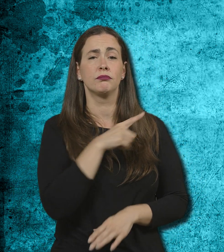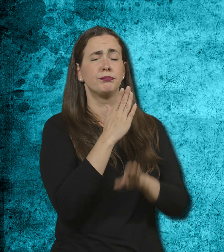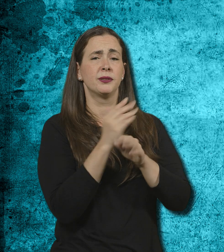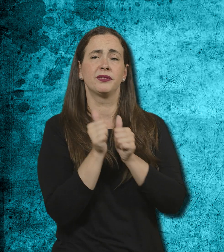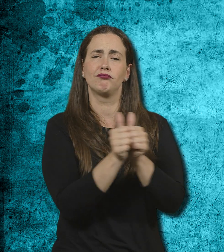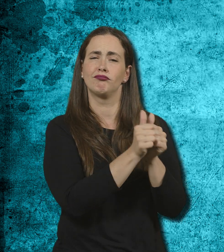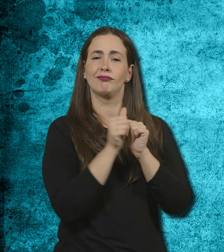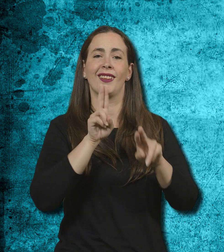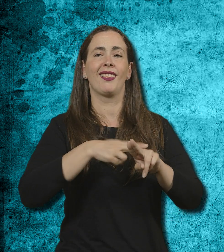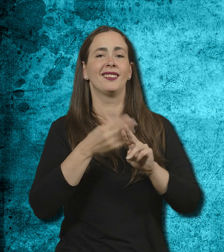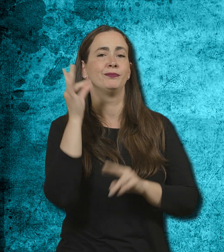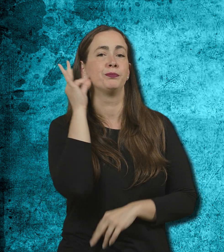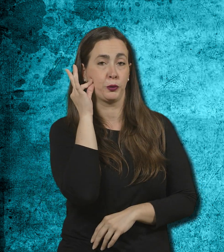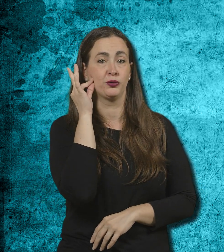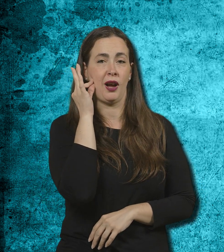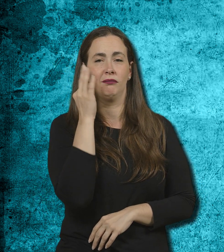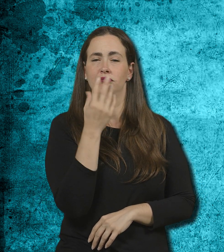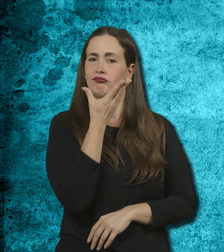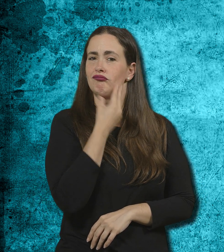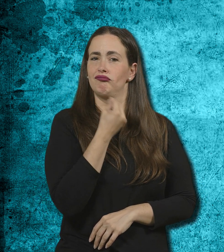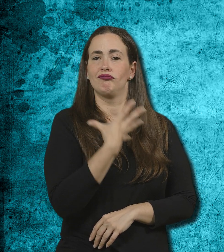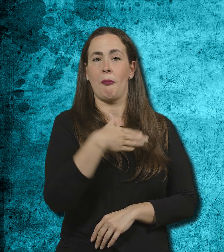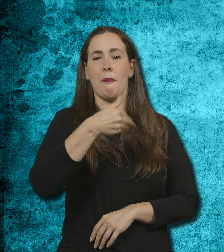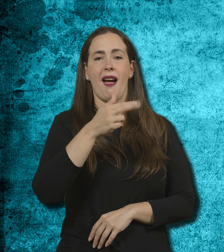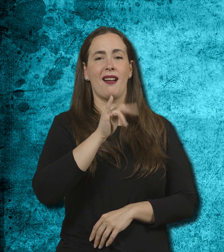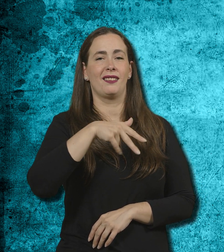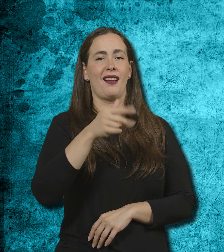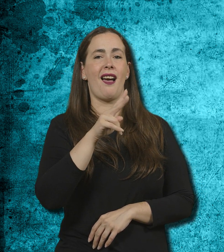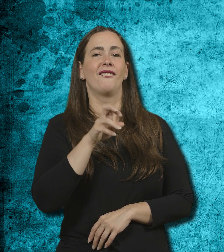i sempre va estar molt unit a la seva dona, l'admirable Marina Ber.